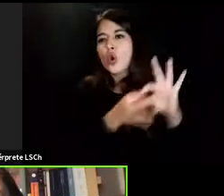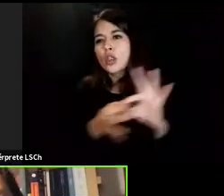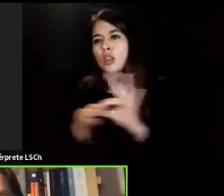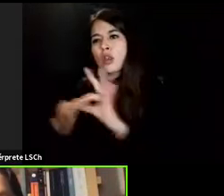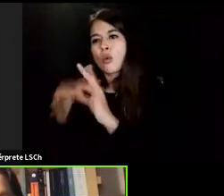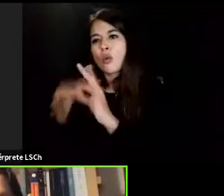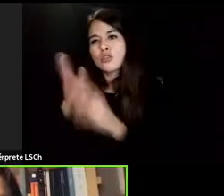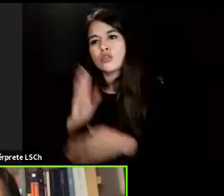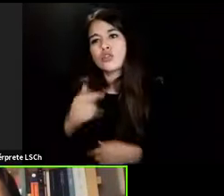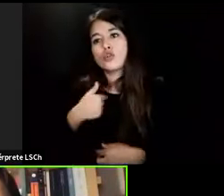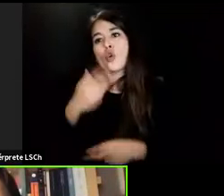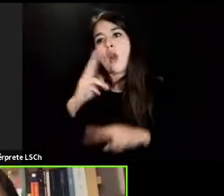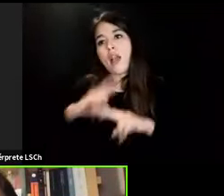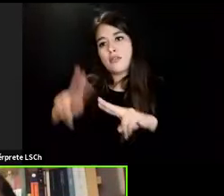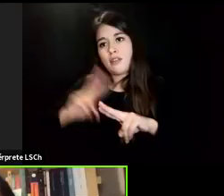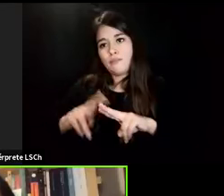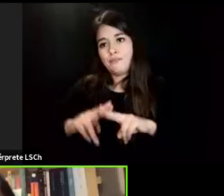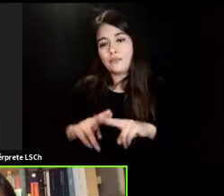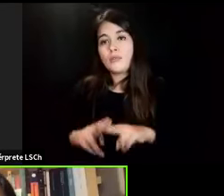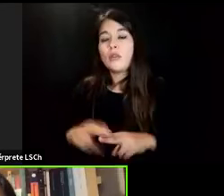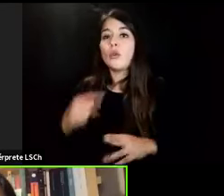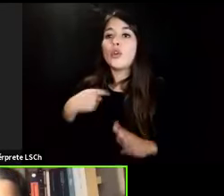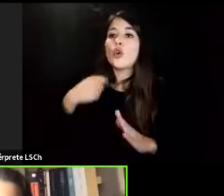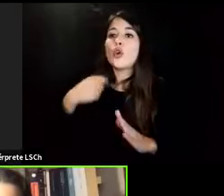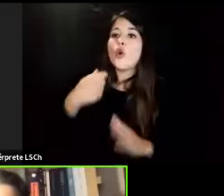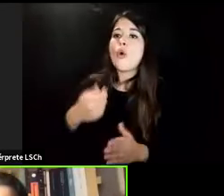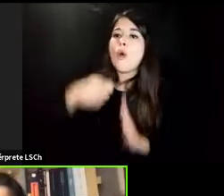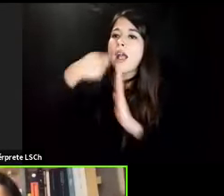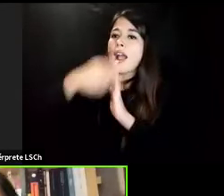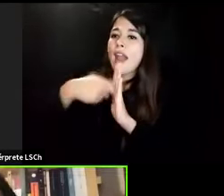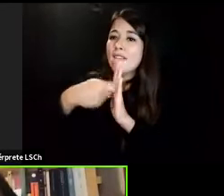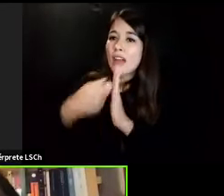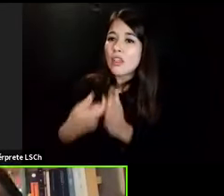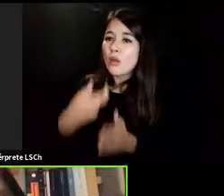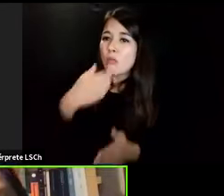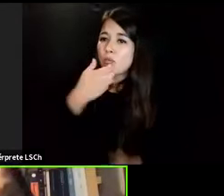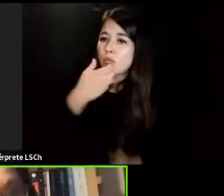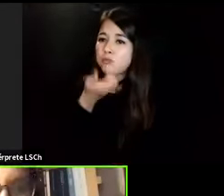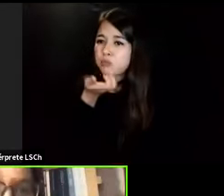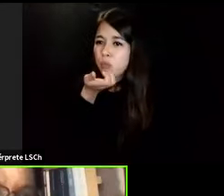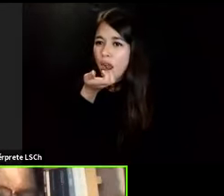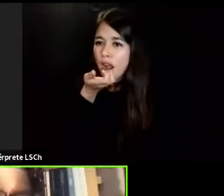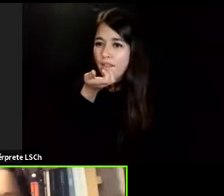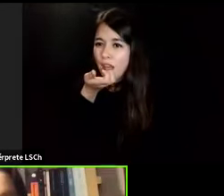hecho cuando estaba grabando santiago ramírez que era el productor de audiobooks me decía